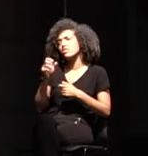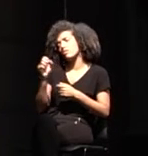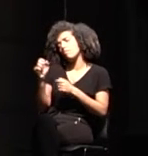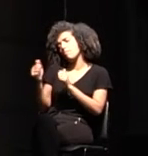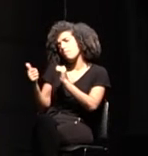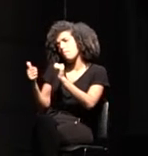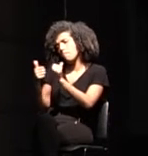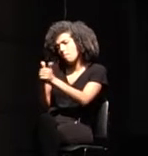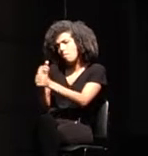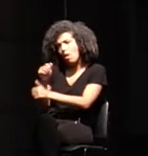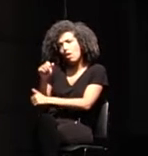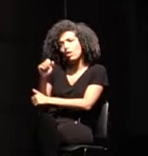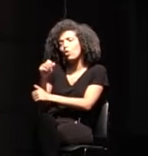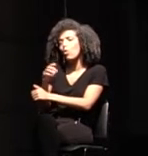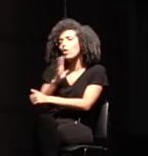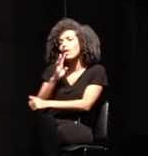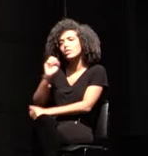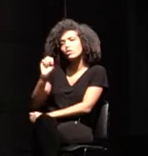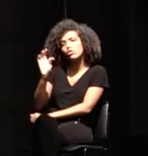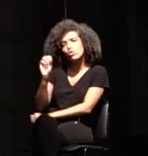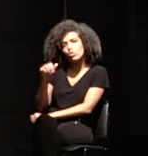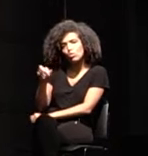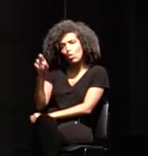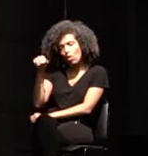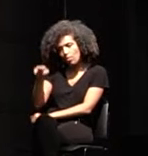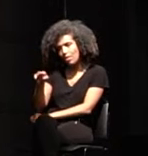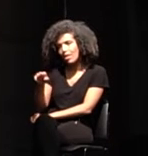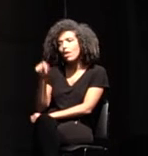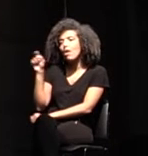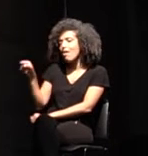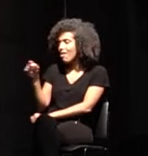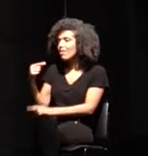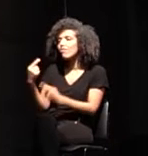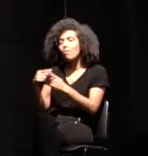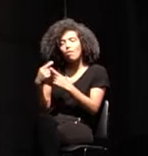que a entrevistou e foi muito importante na vida dela.